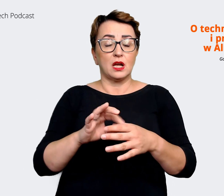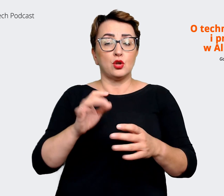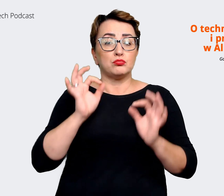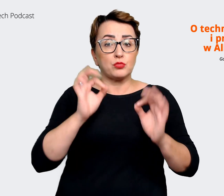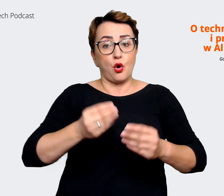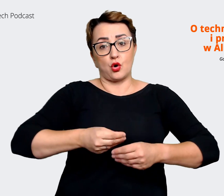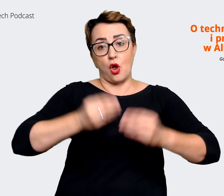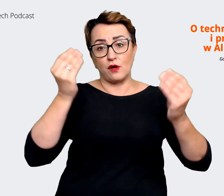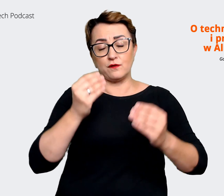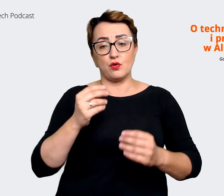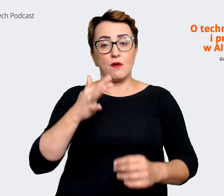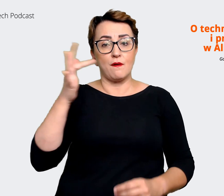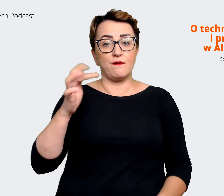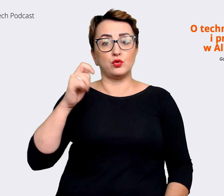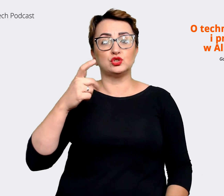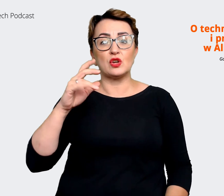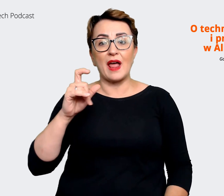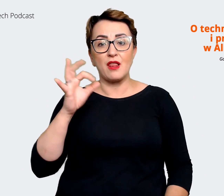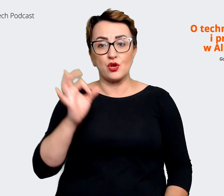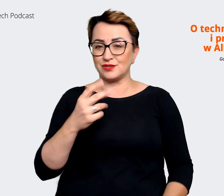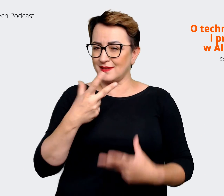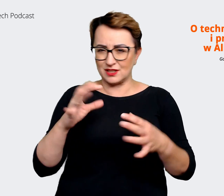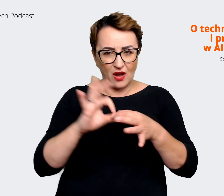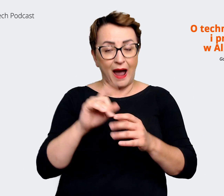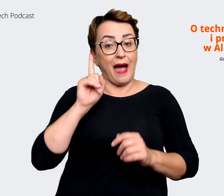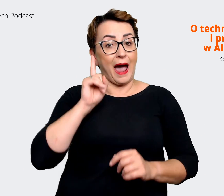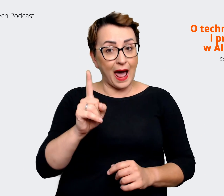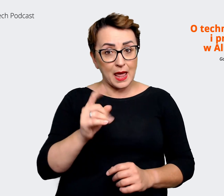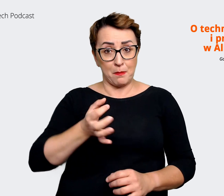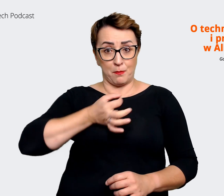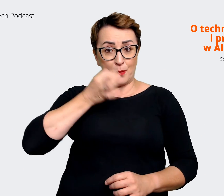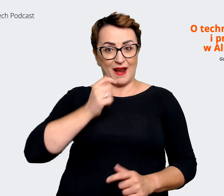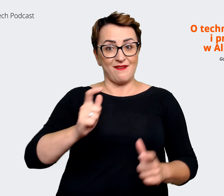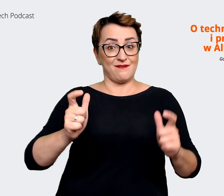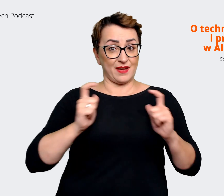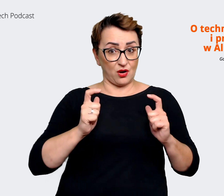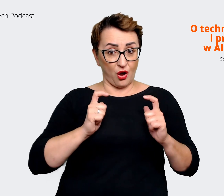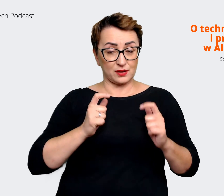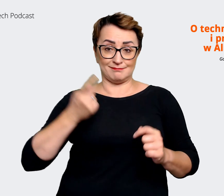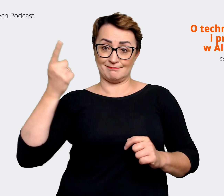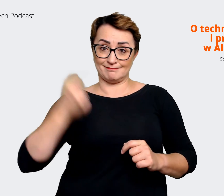z dostarczaniem nowych ficzerów etc. Ale poprawą wygody / z utrzymaniem równie